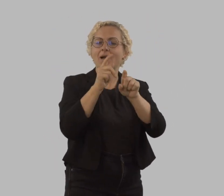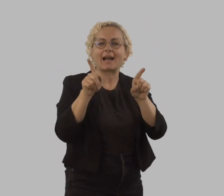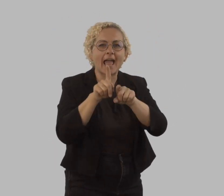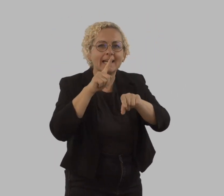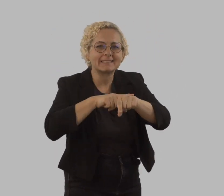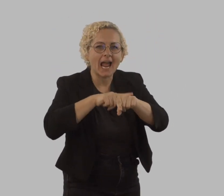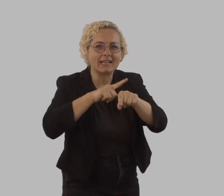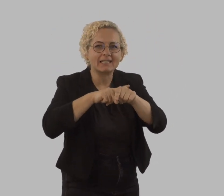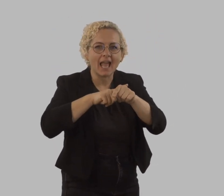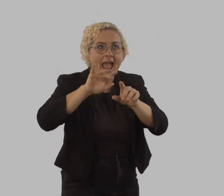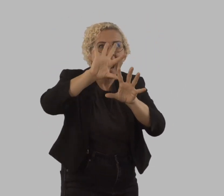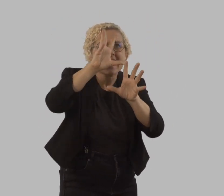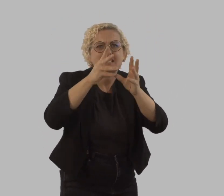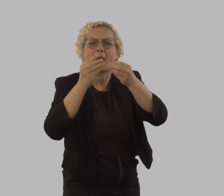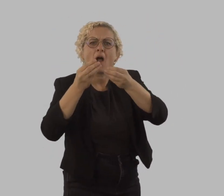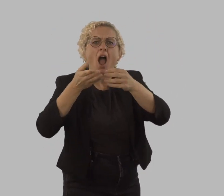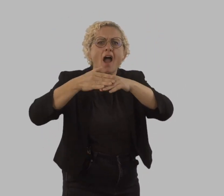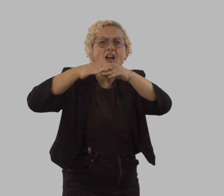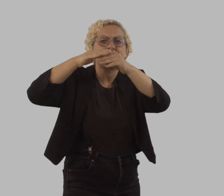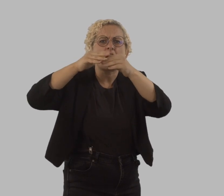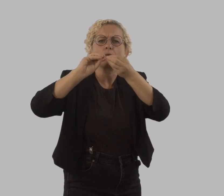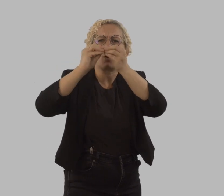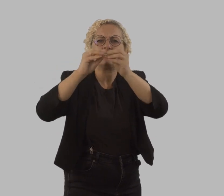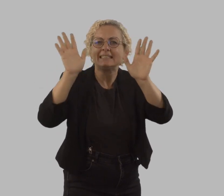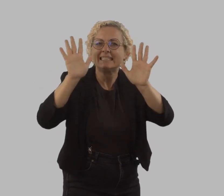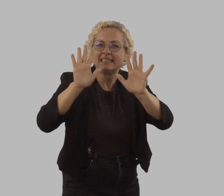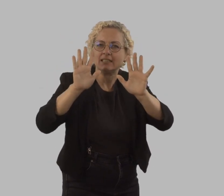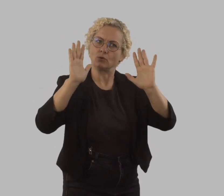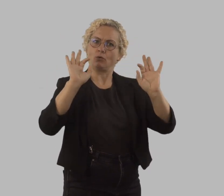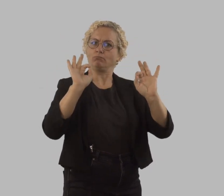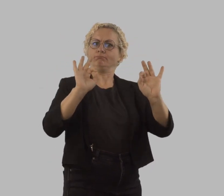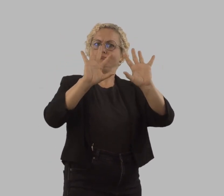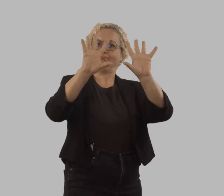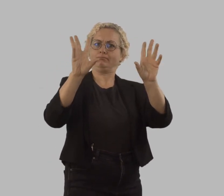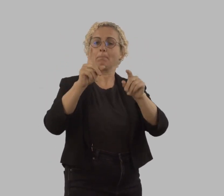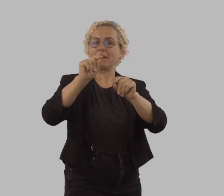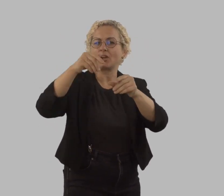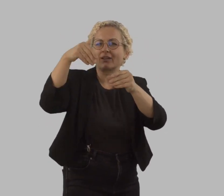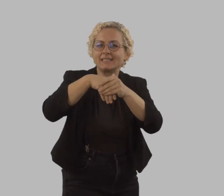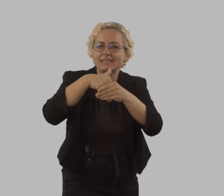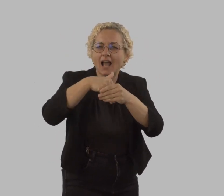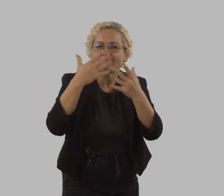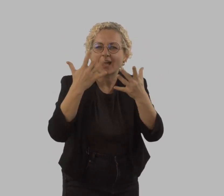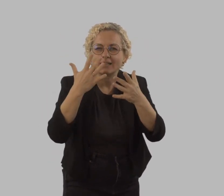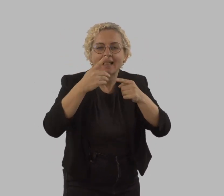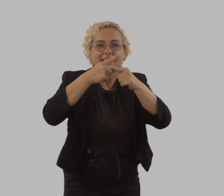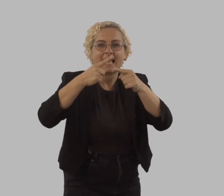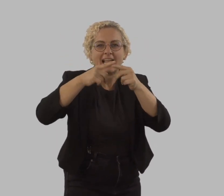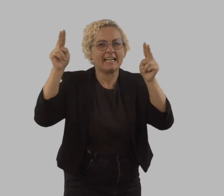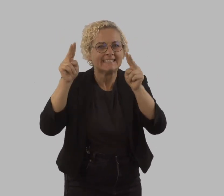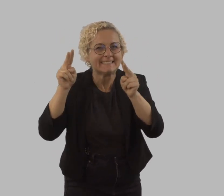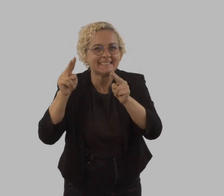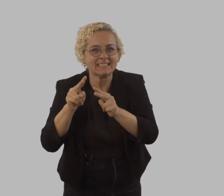und gleichzeitig nicht komplizierter zu werden durch die Ästhetik. Es hat also immer so wenig Detail wie möglich